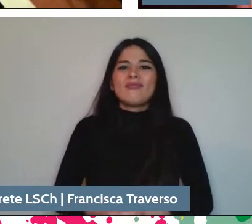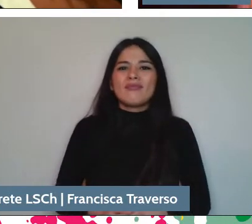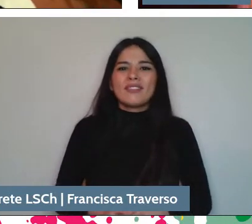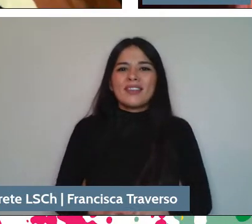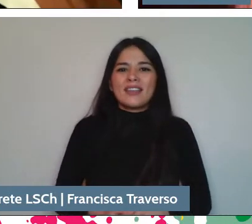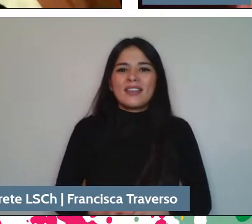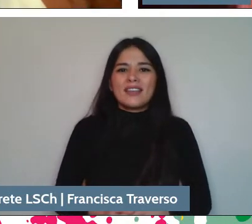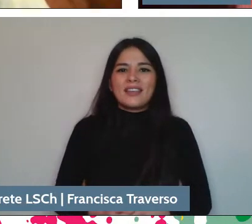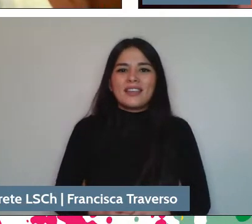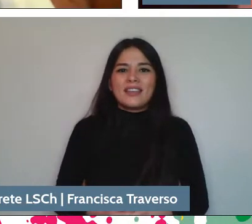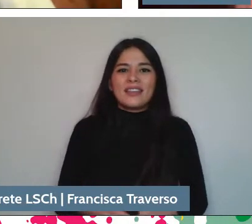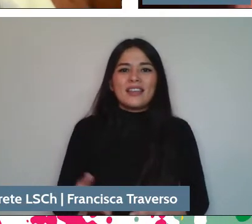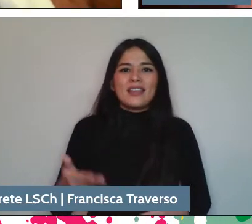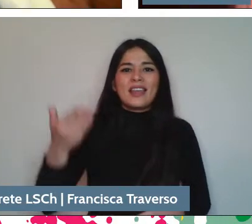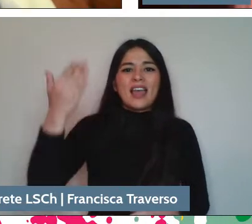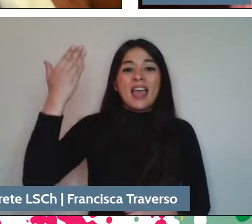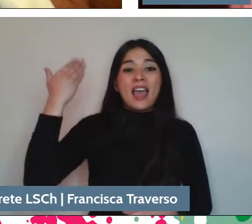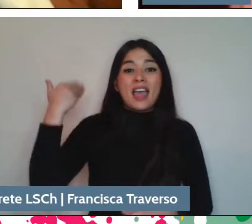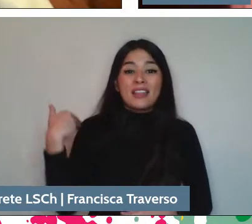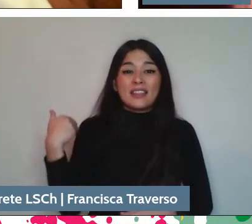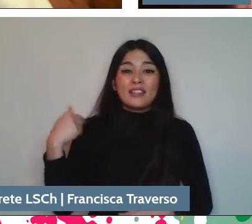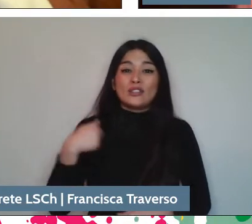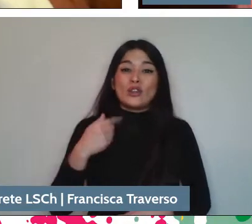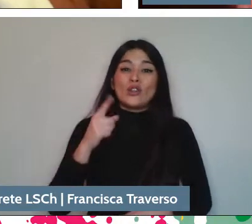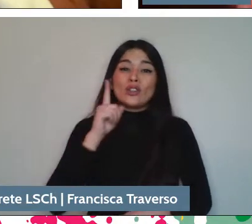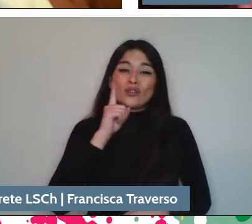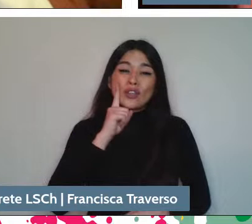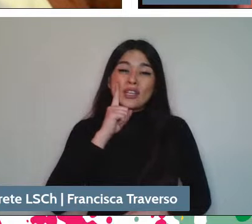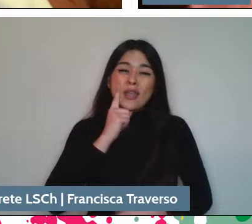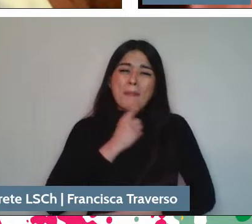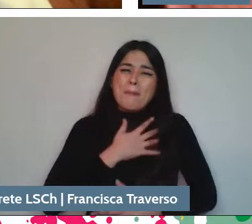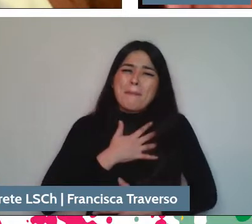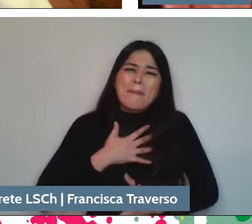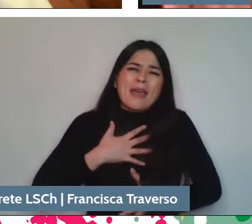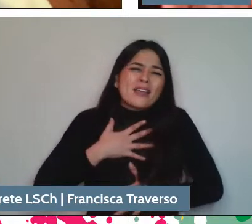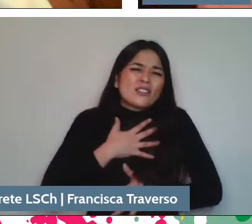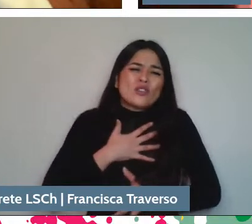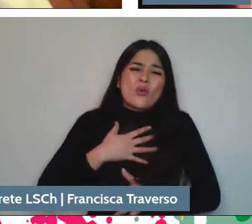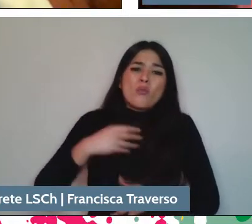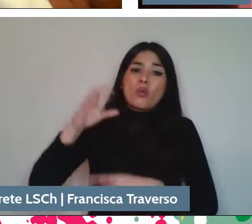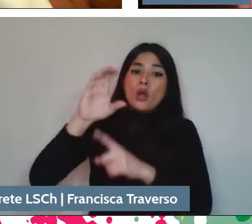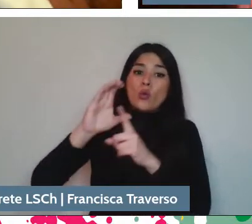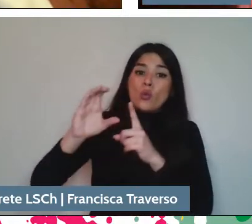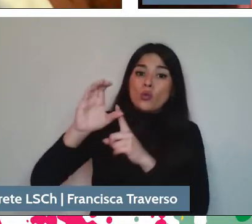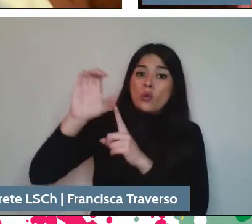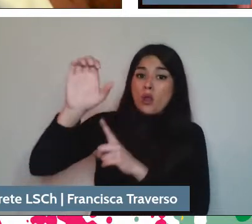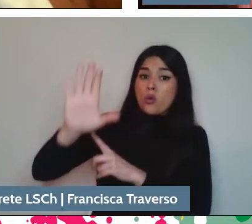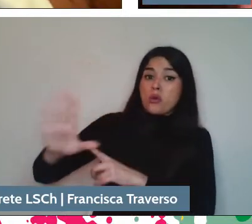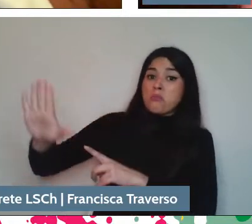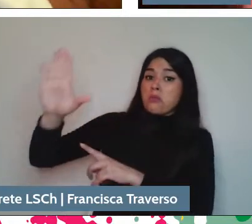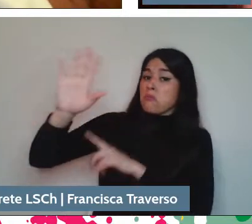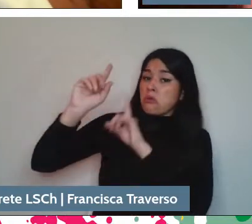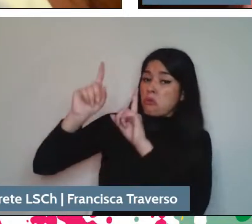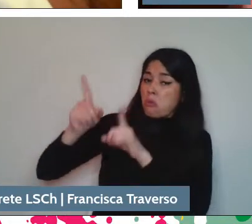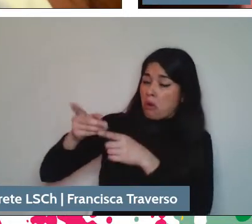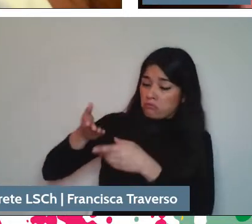si antes yo tenía pasión por la cultura europea, mi pasión sigue igual, pero efectivamente...